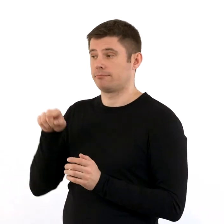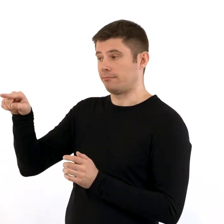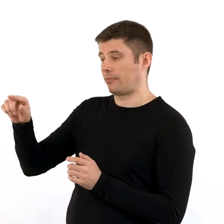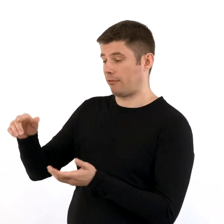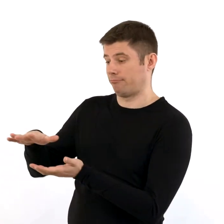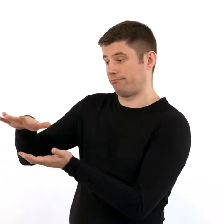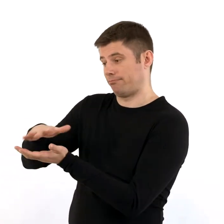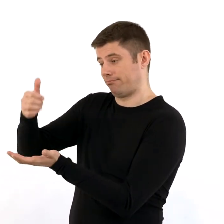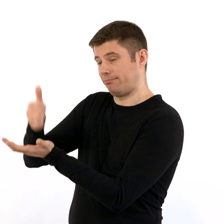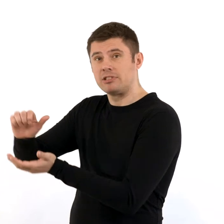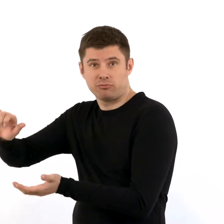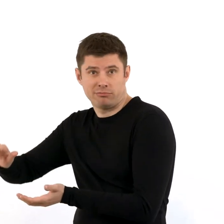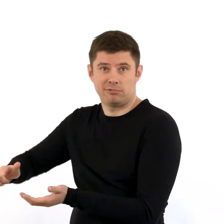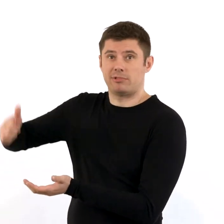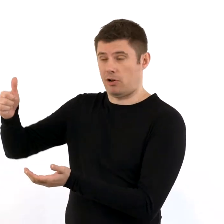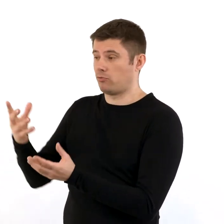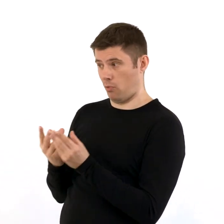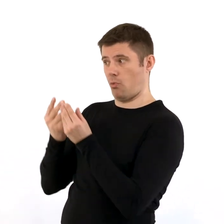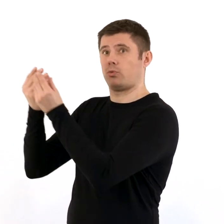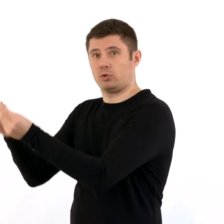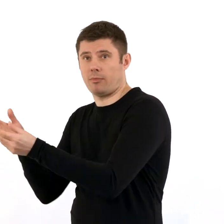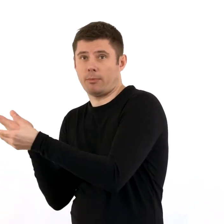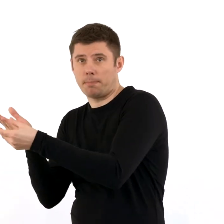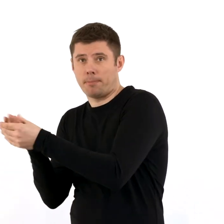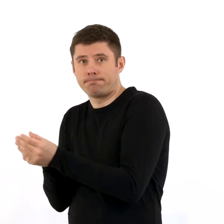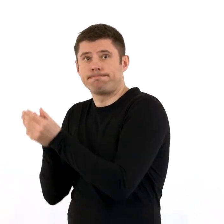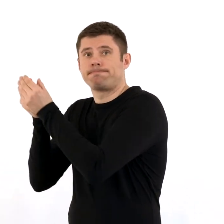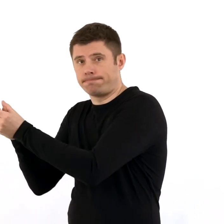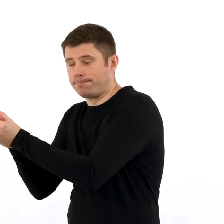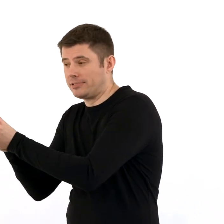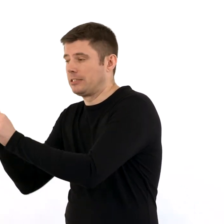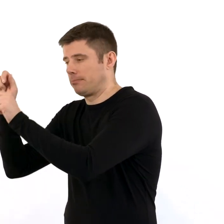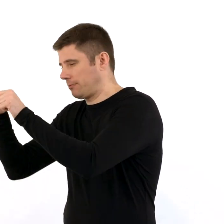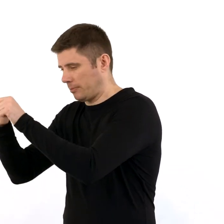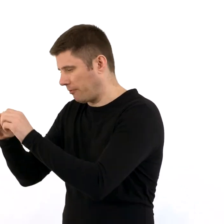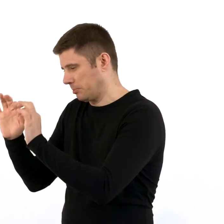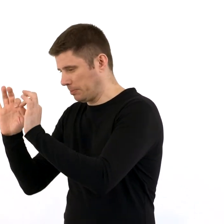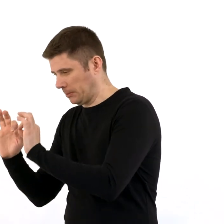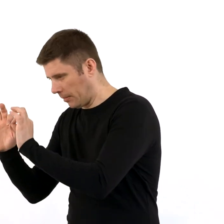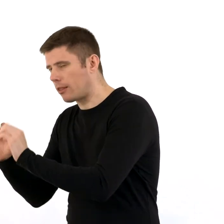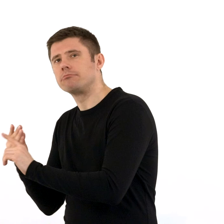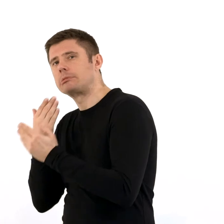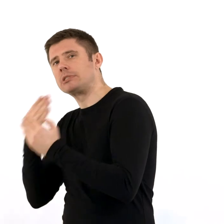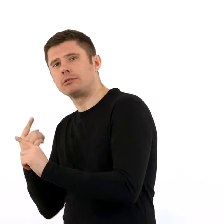Starosta po otrzymaniu wszystkich wymaganych dokumentów bada poprawność formalną